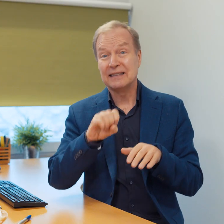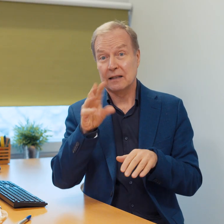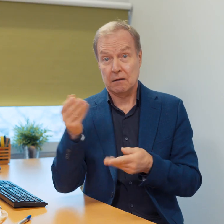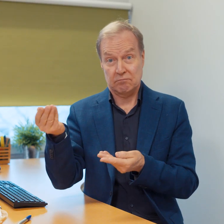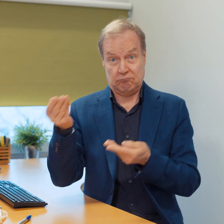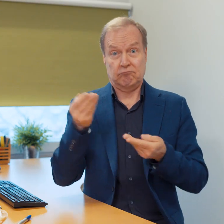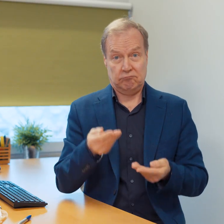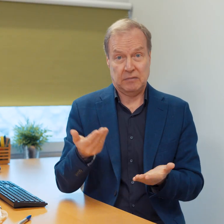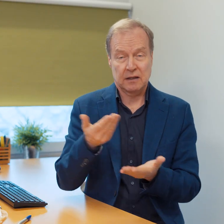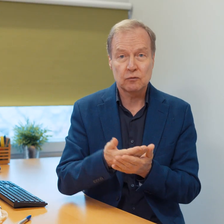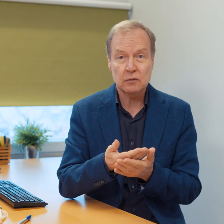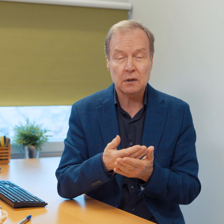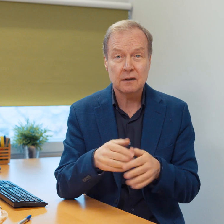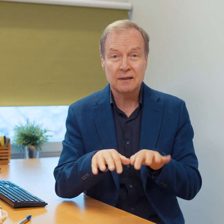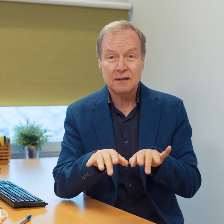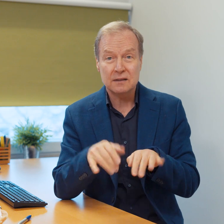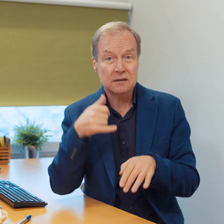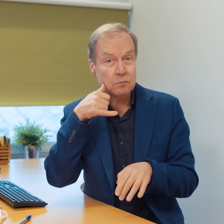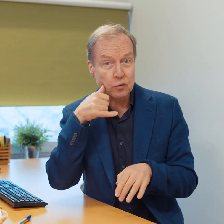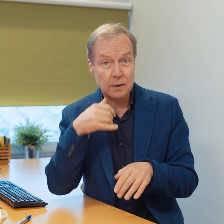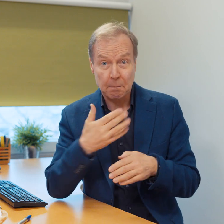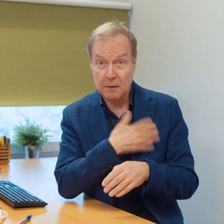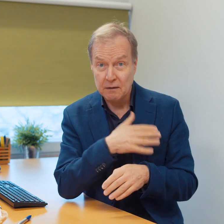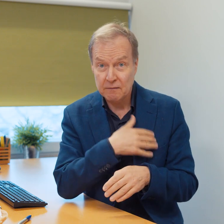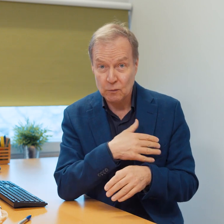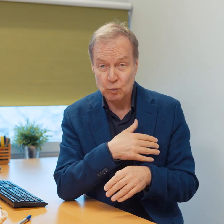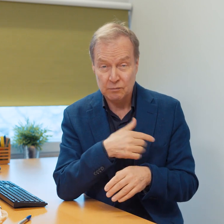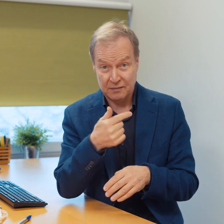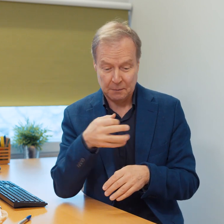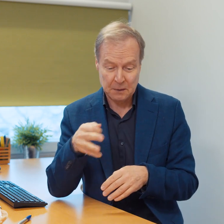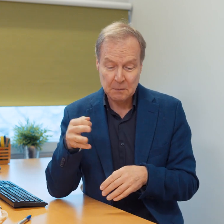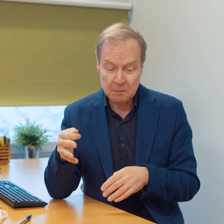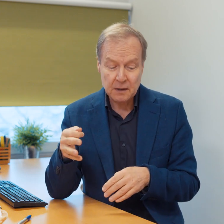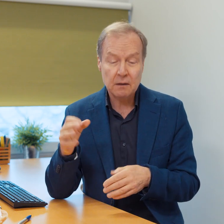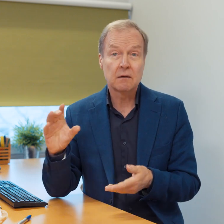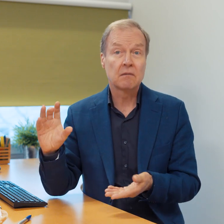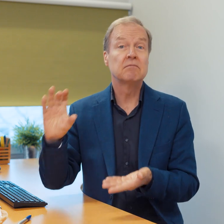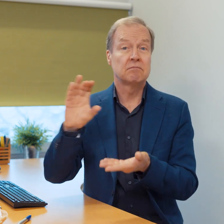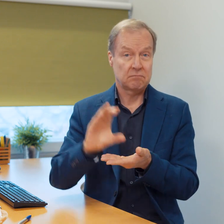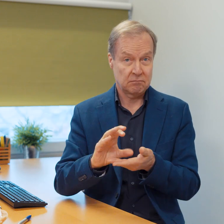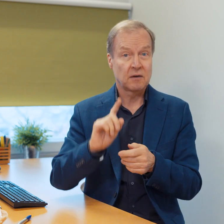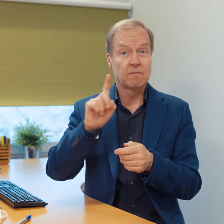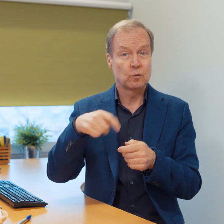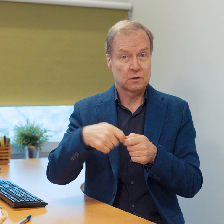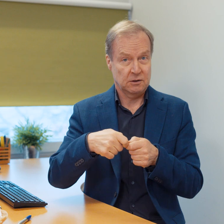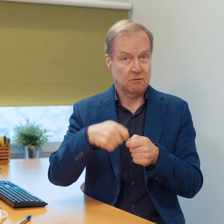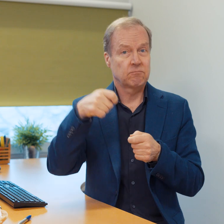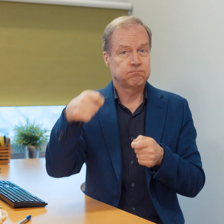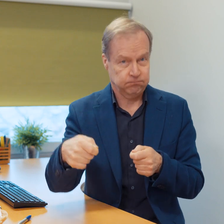Stea on myöntämässä tekstipuhelupalvelulle avustusta nyt vuoden jatkoajaksi.